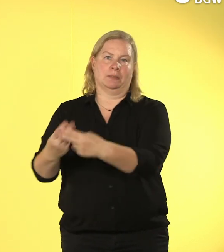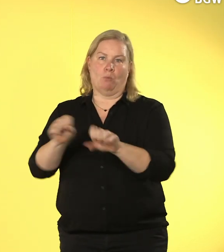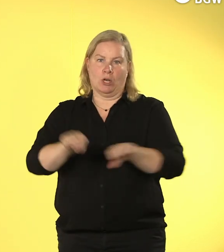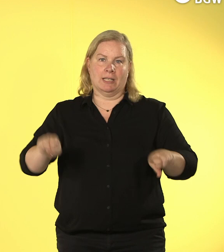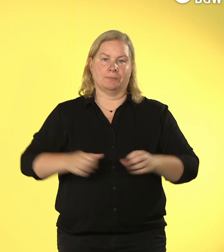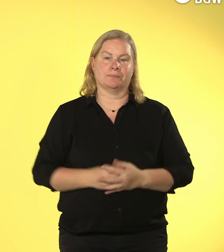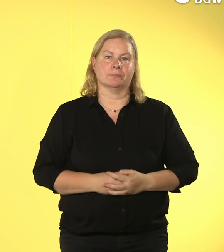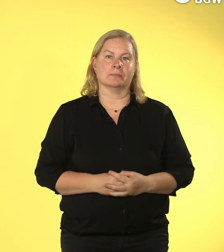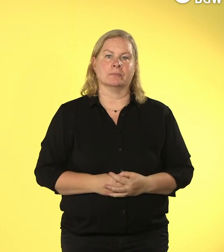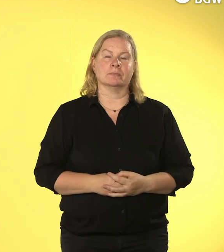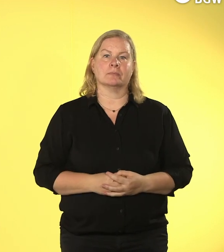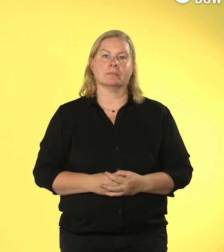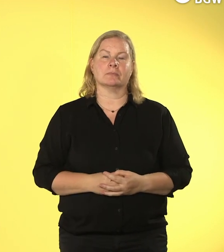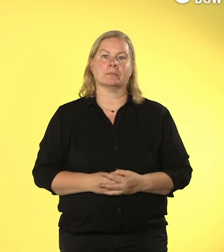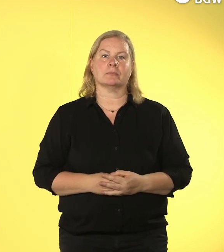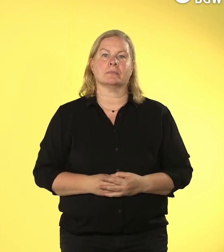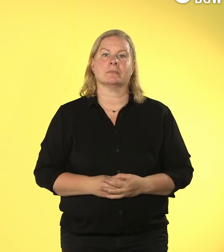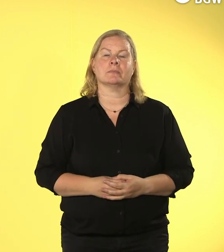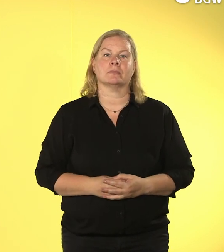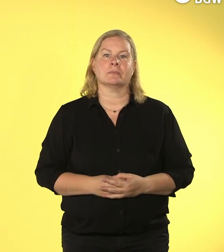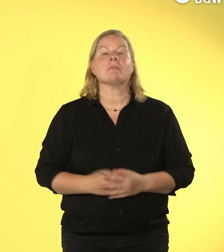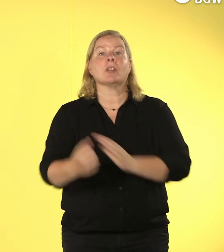Zu den Stärken und Schwächen kommen wir später noch.